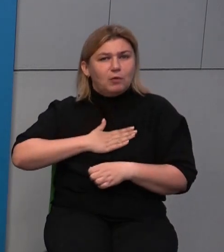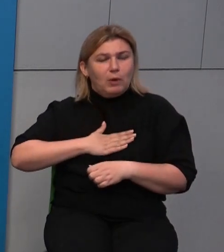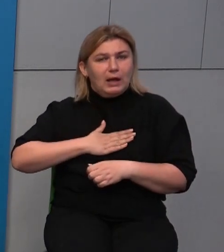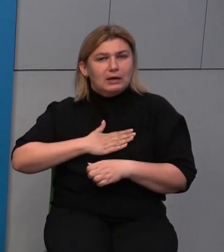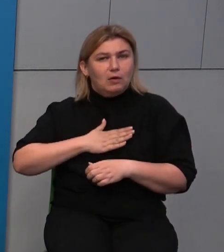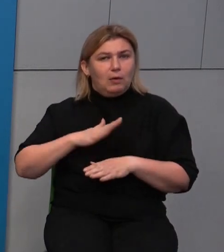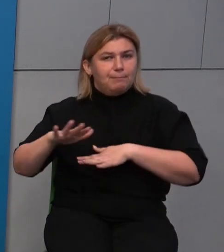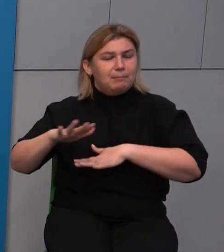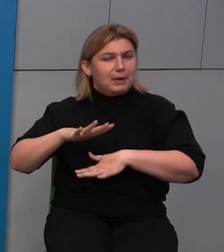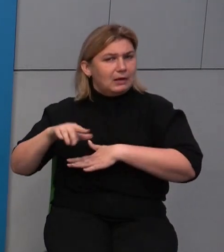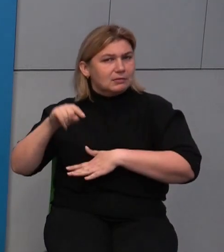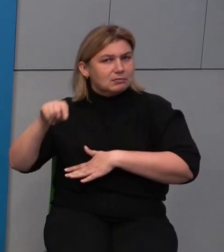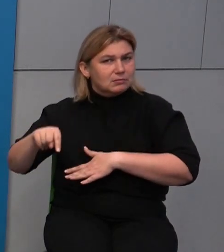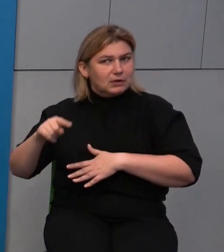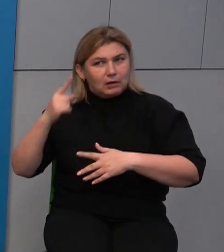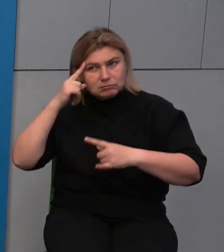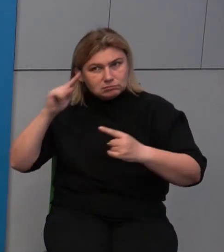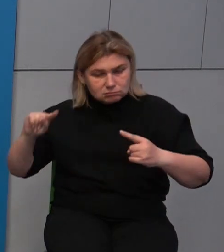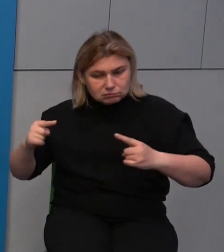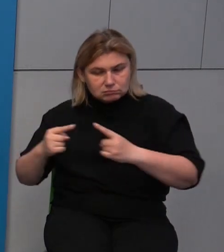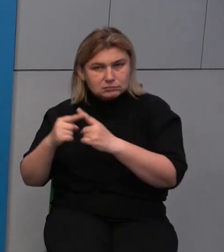z którym dane miejsca mogłyby się kojarzyć